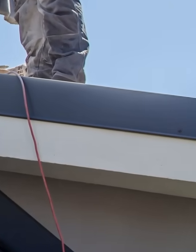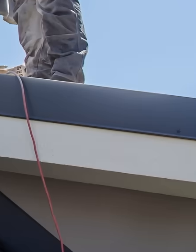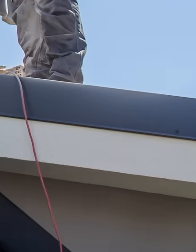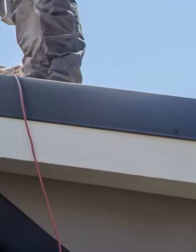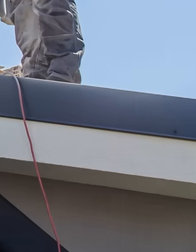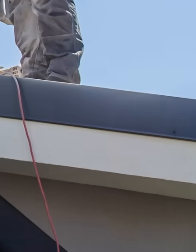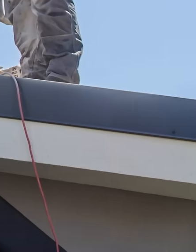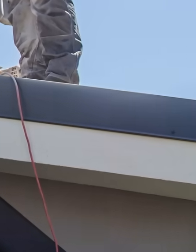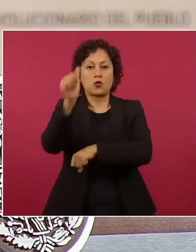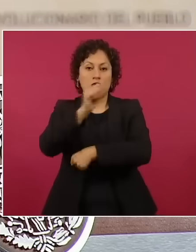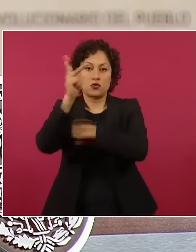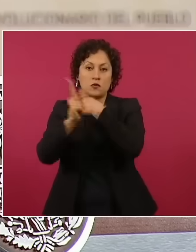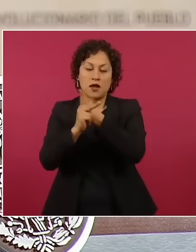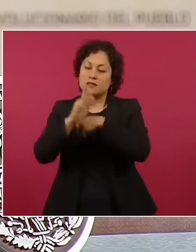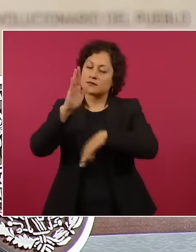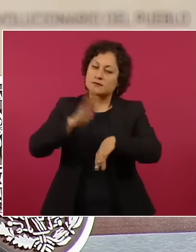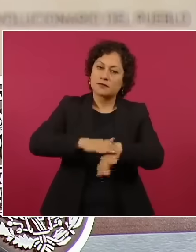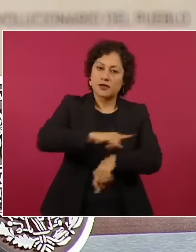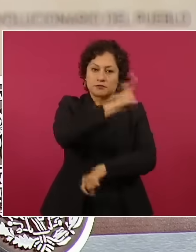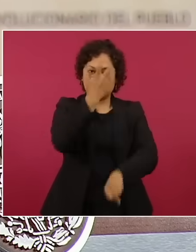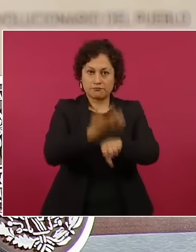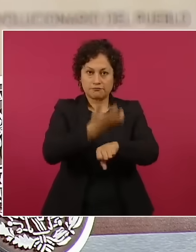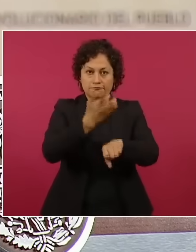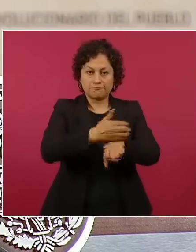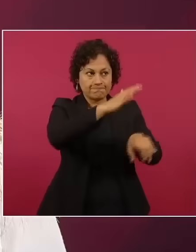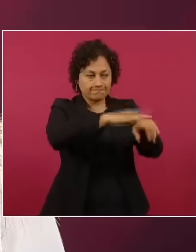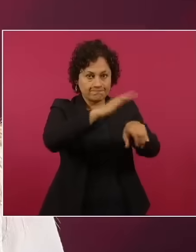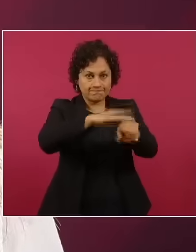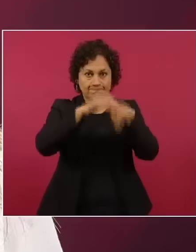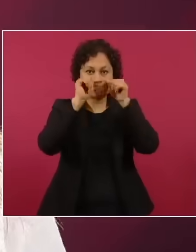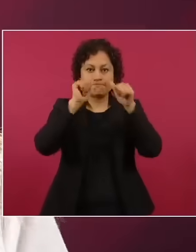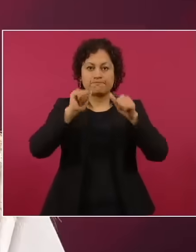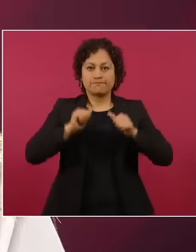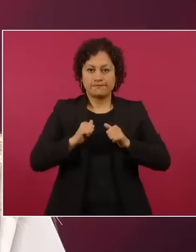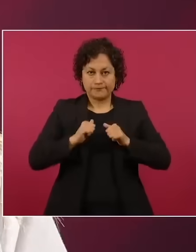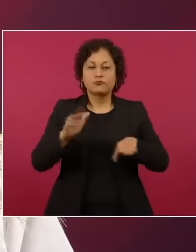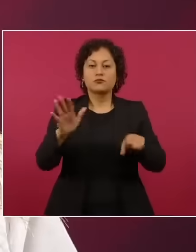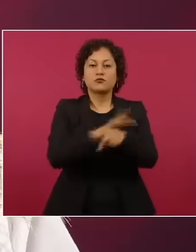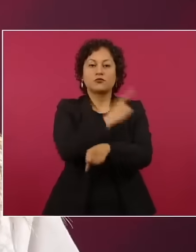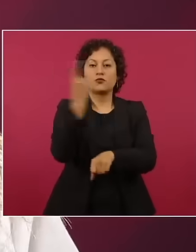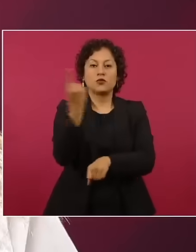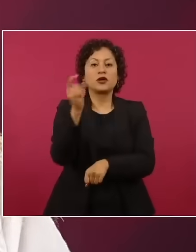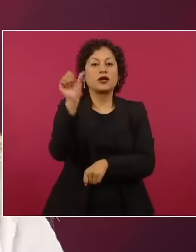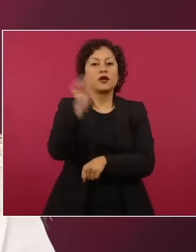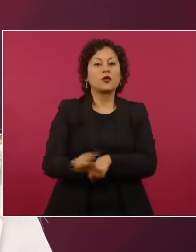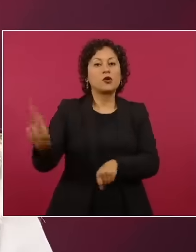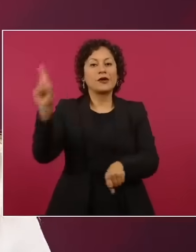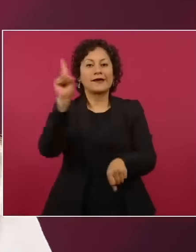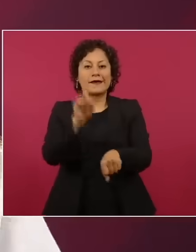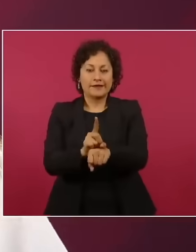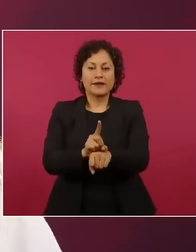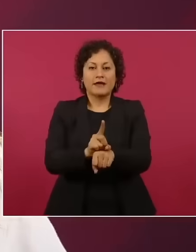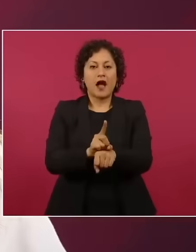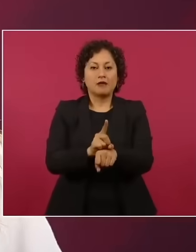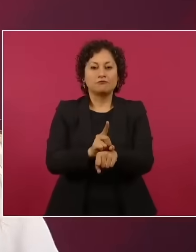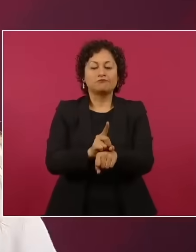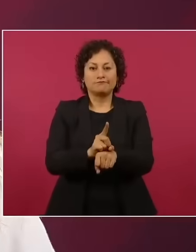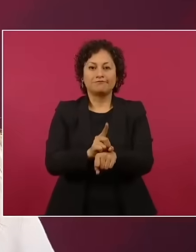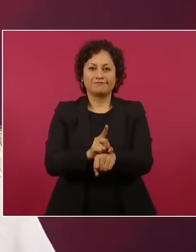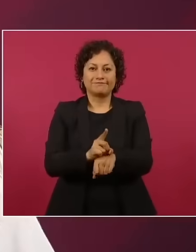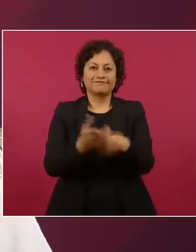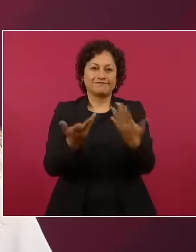Unidos principalmente y eh celebrar los derechos laborales de ellos y de ellas y por eso les